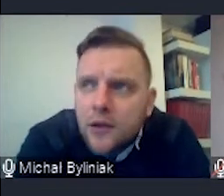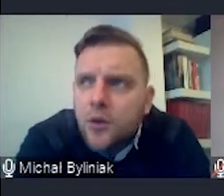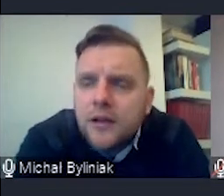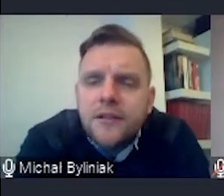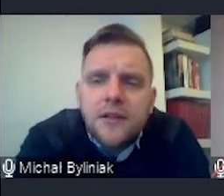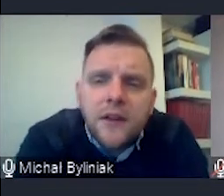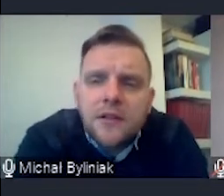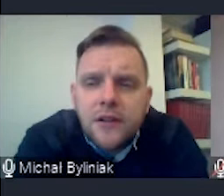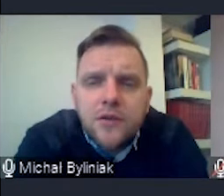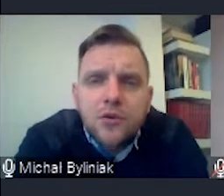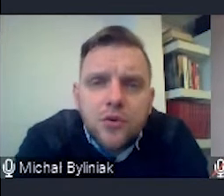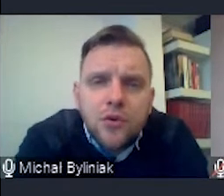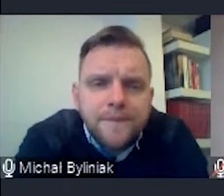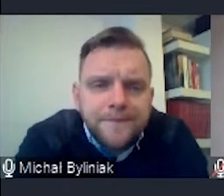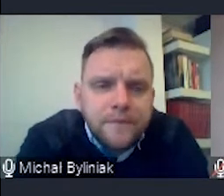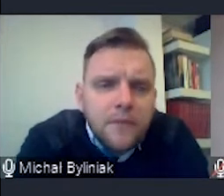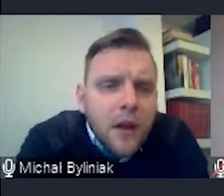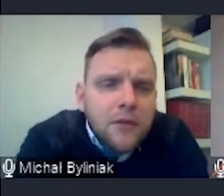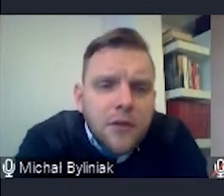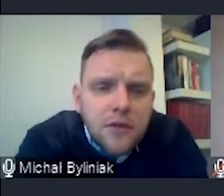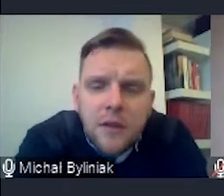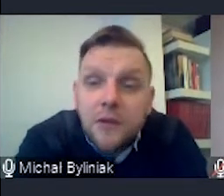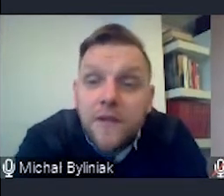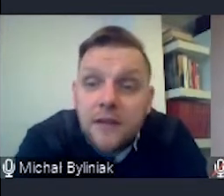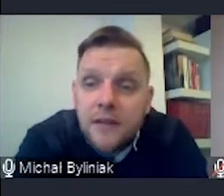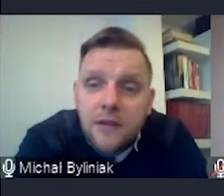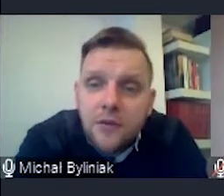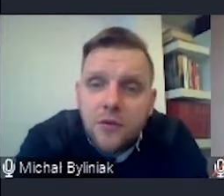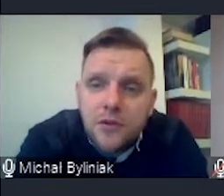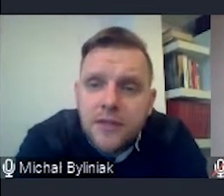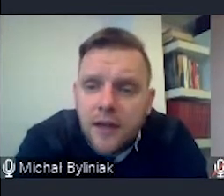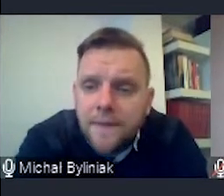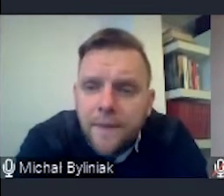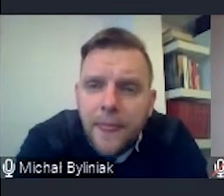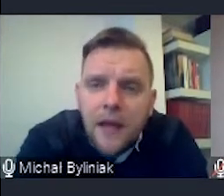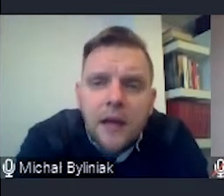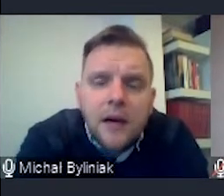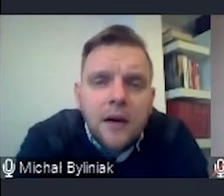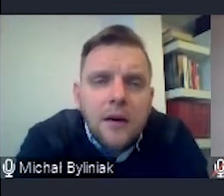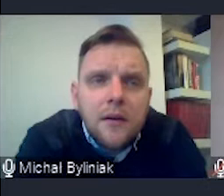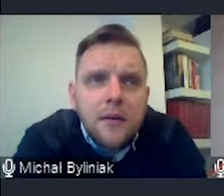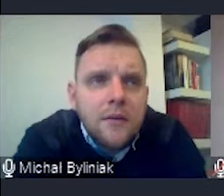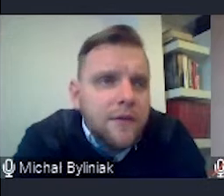a dokładniej zaświadczenia z ZUS dotyczącej potwierdzania statusu uczestnika